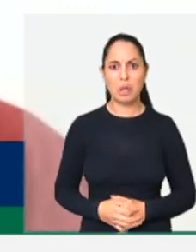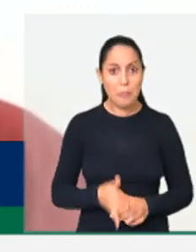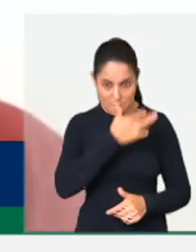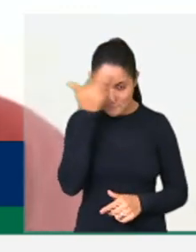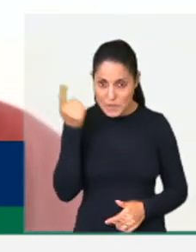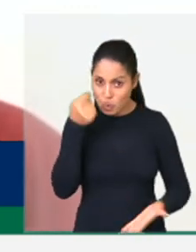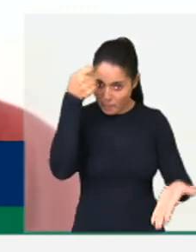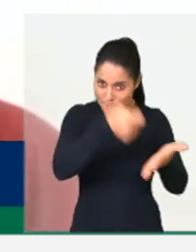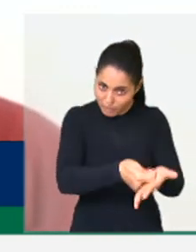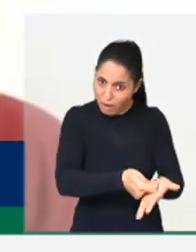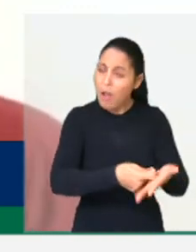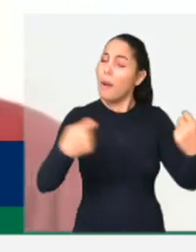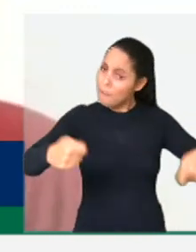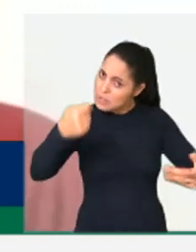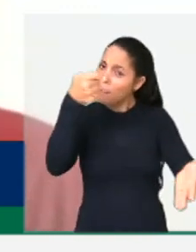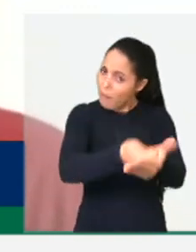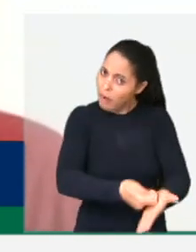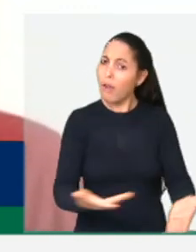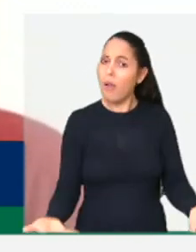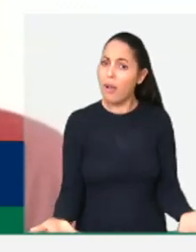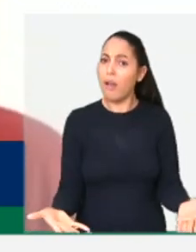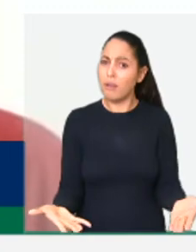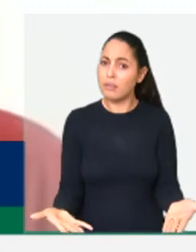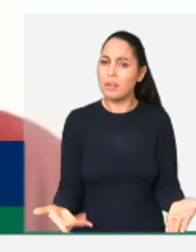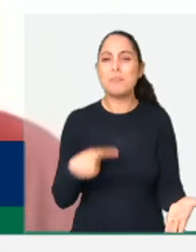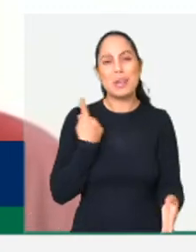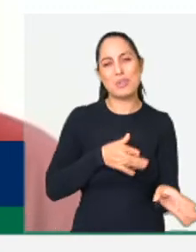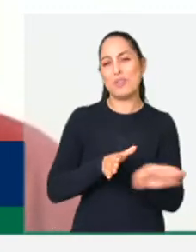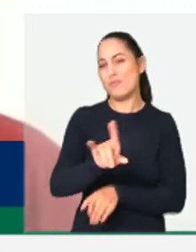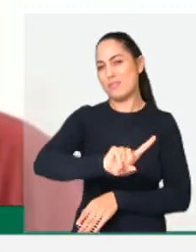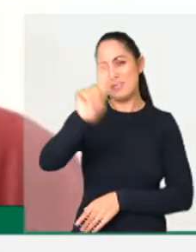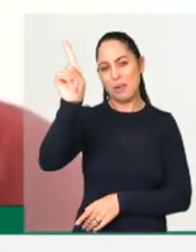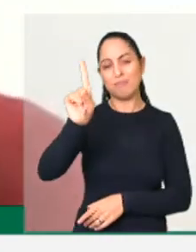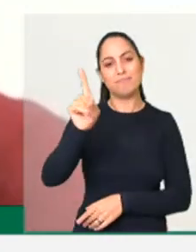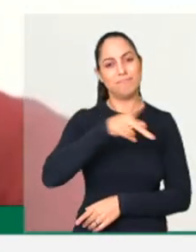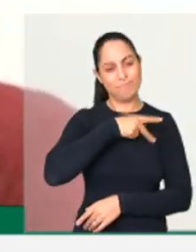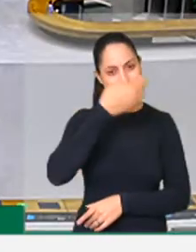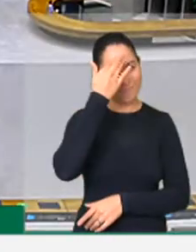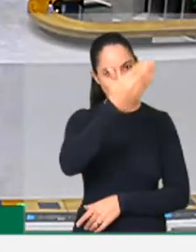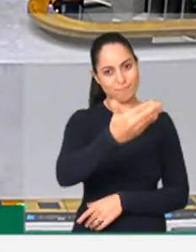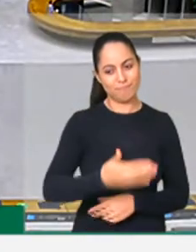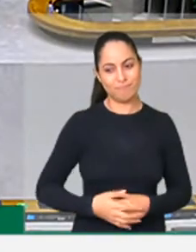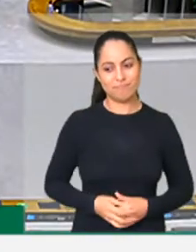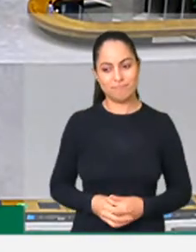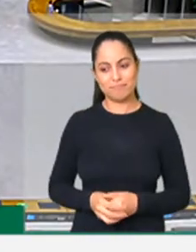ORIENTA... O PL? -- [DEPUTADO]: O PROJETO DE LEI, SENHOR PRESIDENTE, VOTA SIM AO PARECER NA... NA